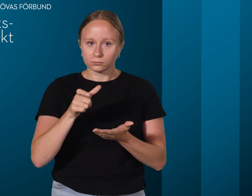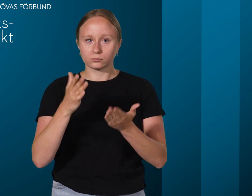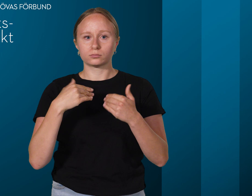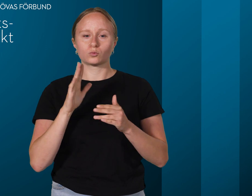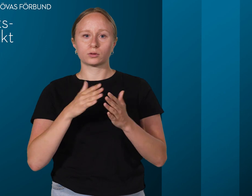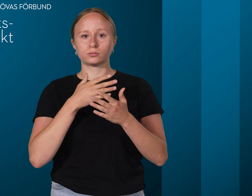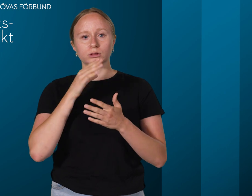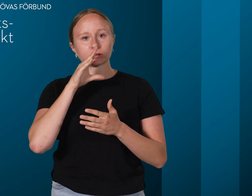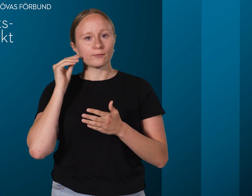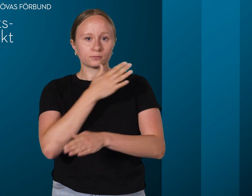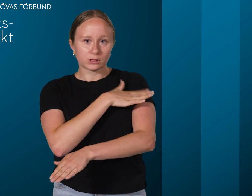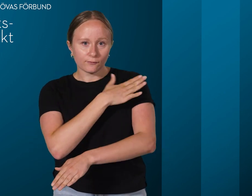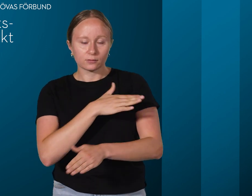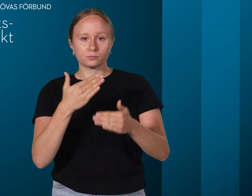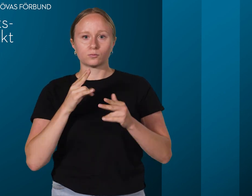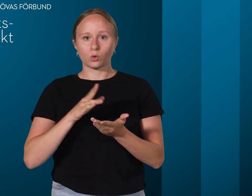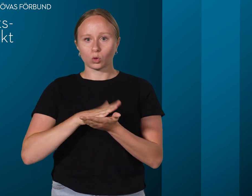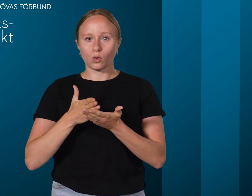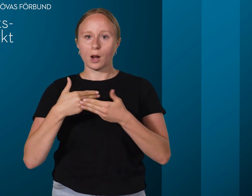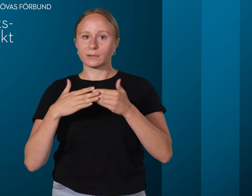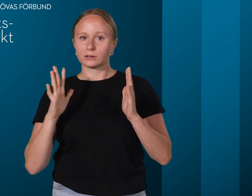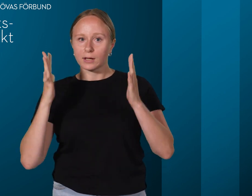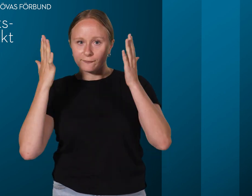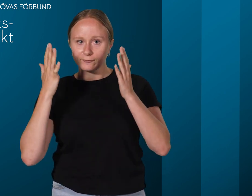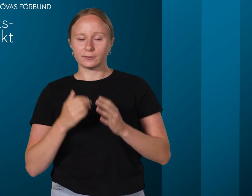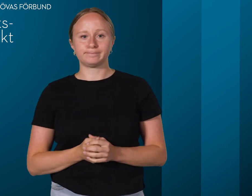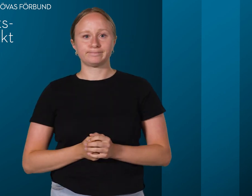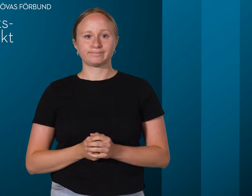svenskspråkig service och tolkning i arbetslivet.